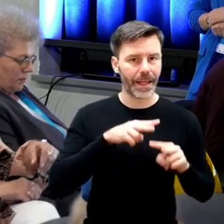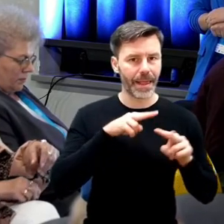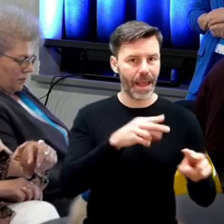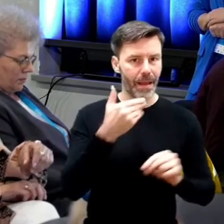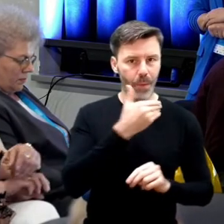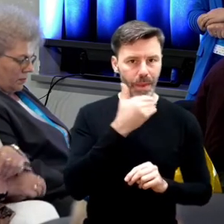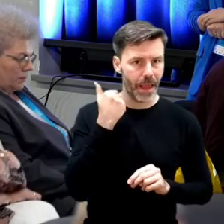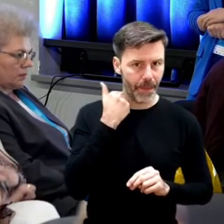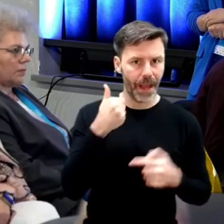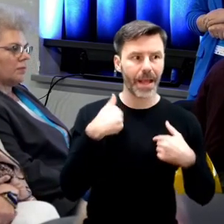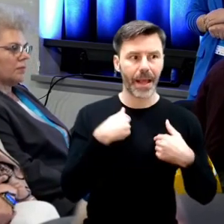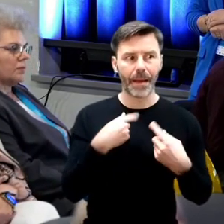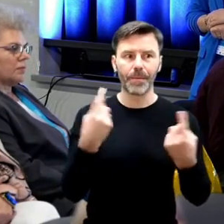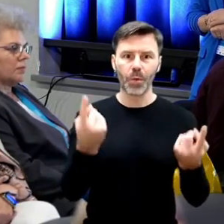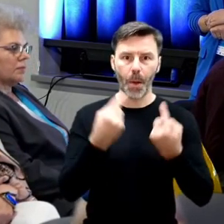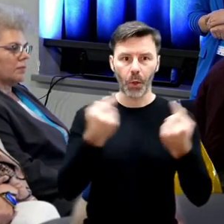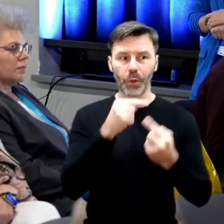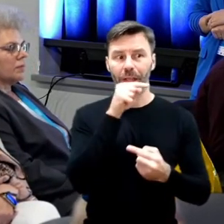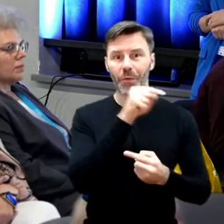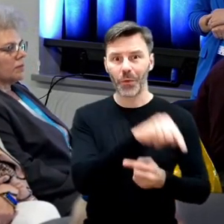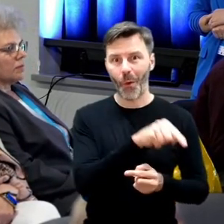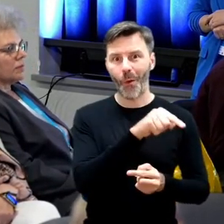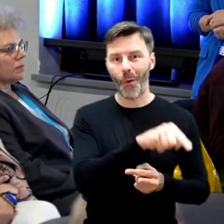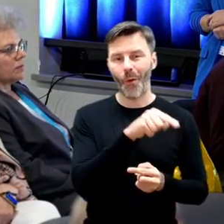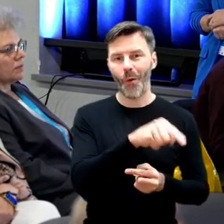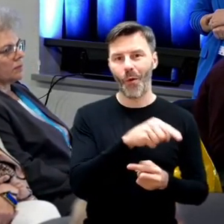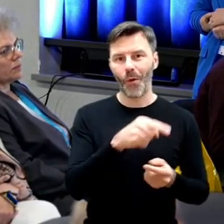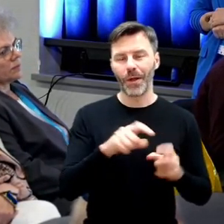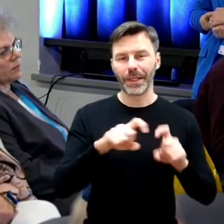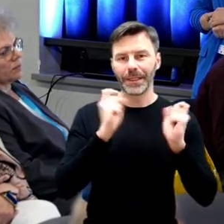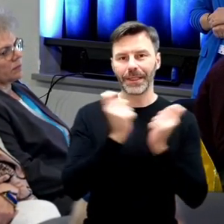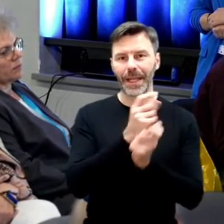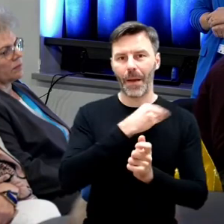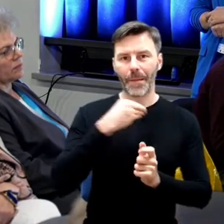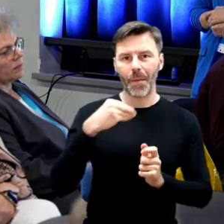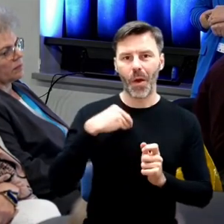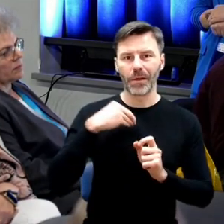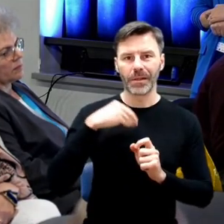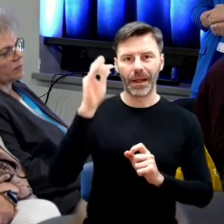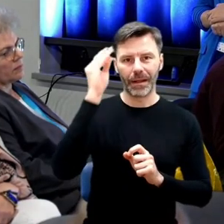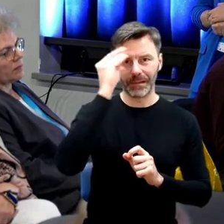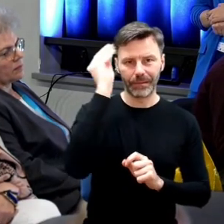jeździmy po Polsce, szkolimy różne podmioty,